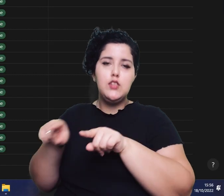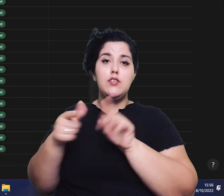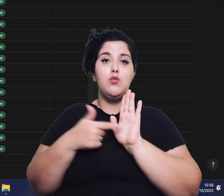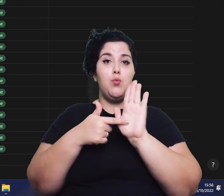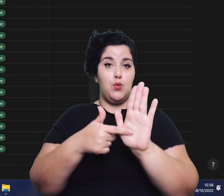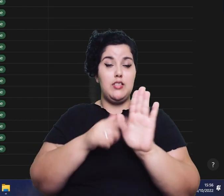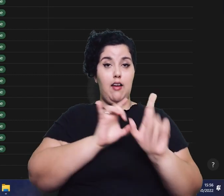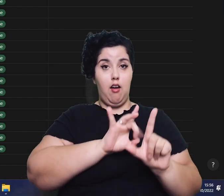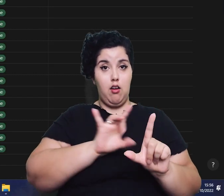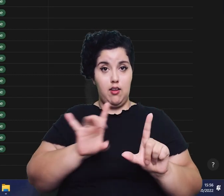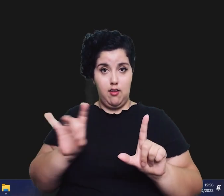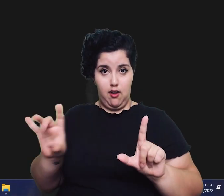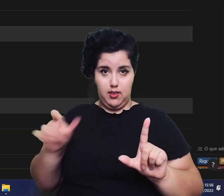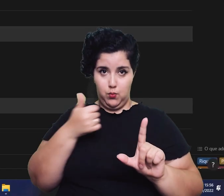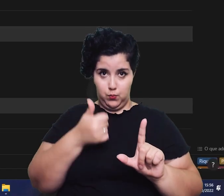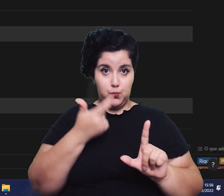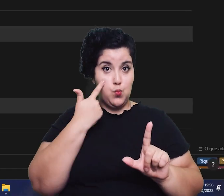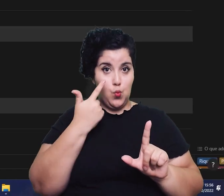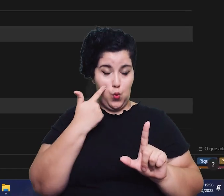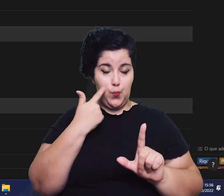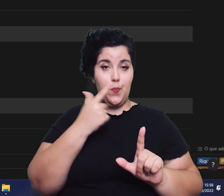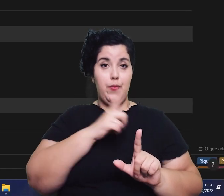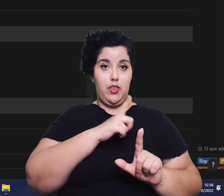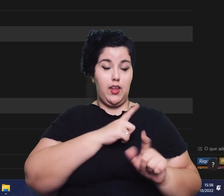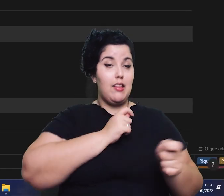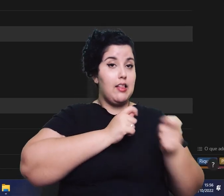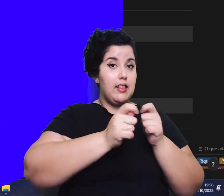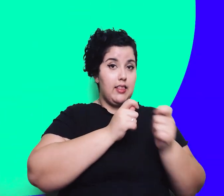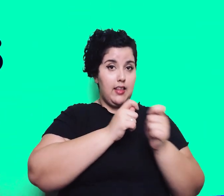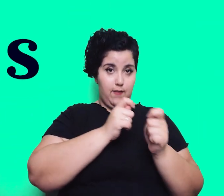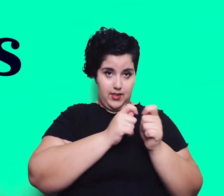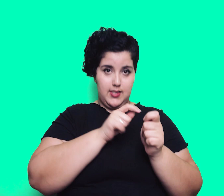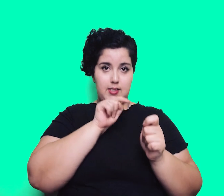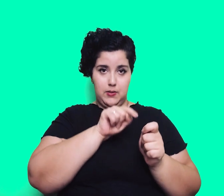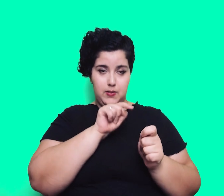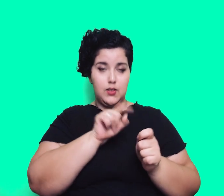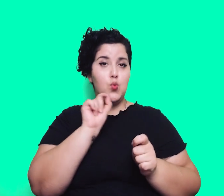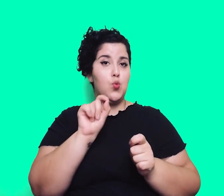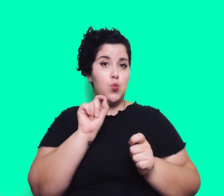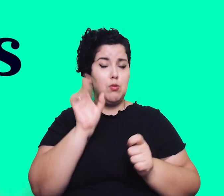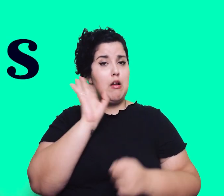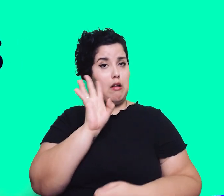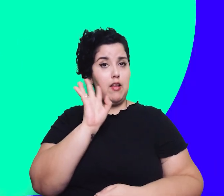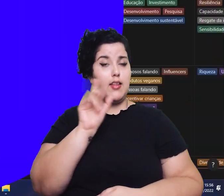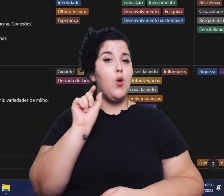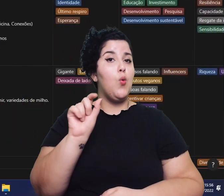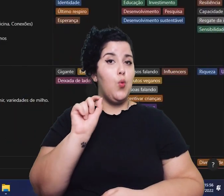beleza? Então vamos lá, primeiramente, nessa parte de entrevistas com usuários, uma coisa bem bacana que eu fiz,